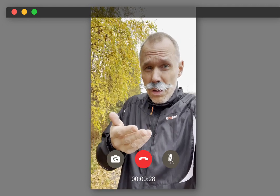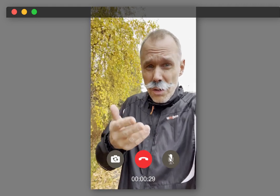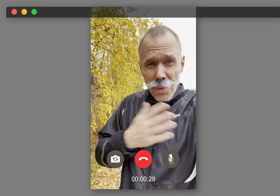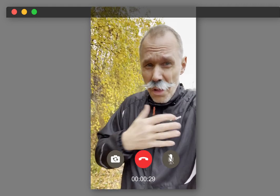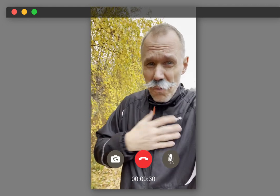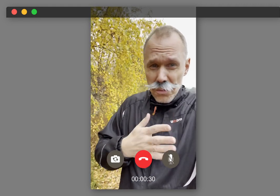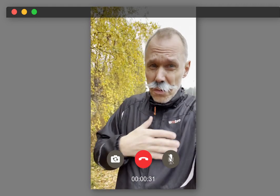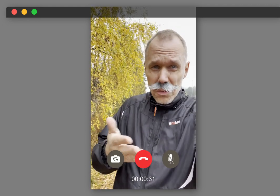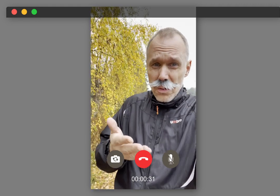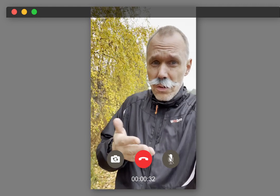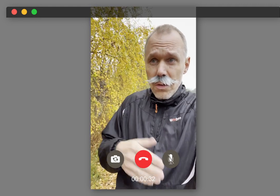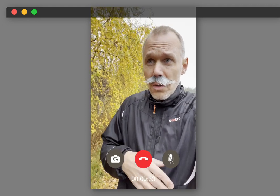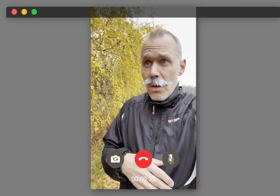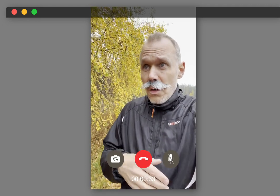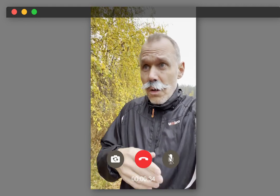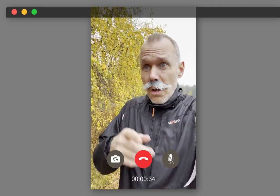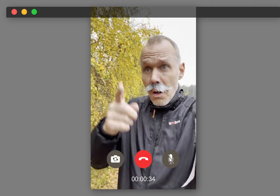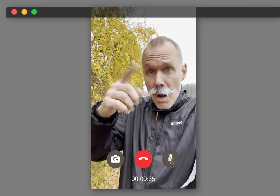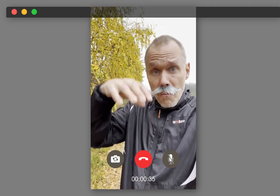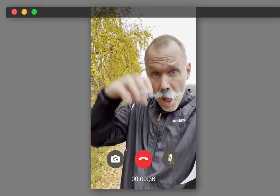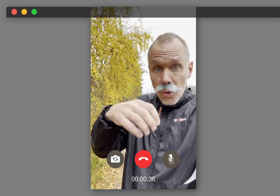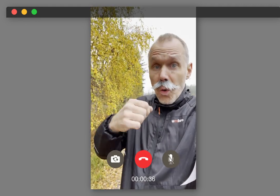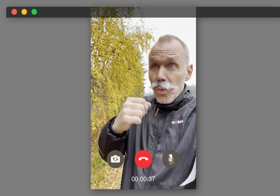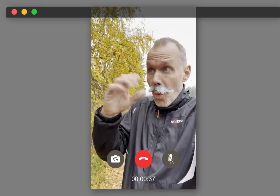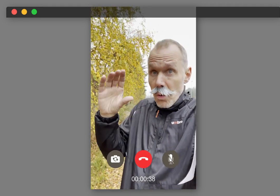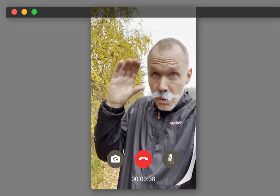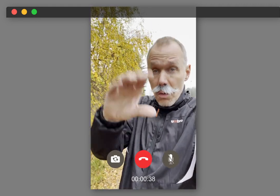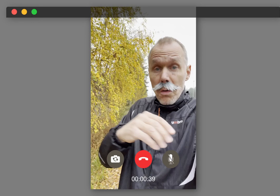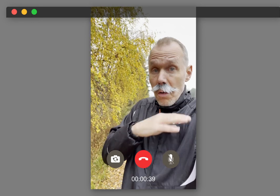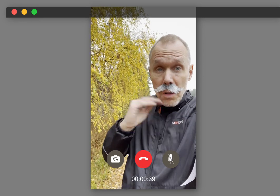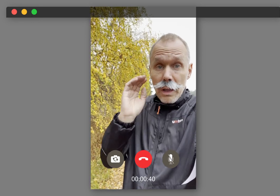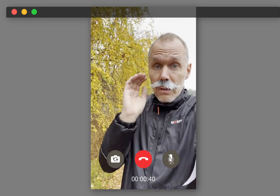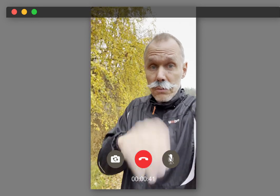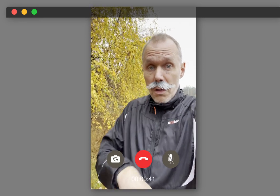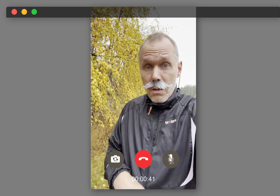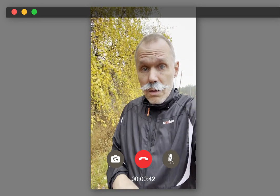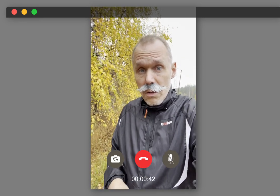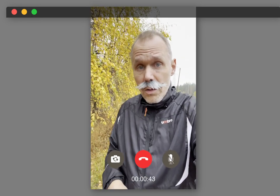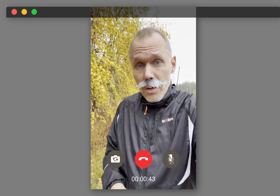Se vaikuttaa tarpeettomalta. Hehän saavat tukea jo valtiolta, kyllä kai sen nyt pitäisi riittää.